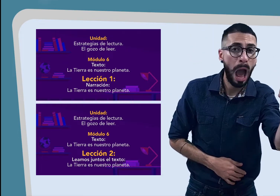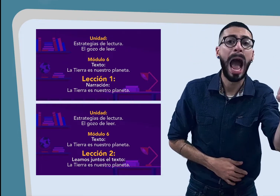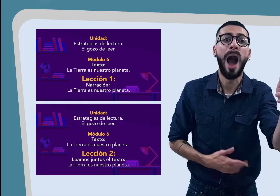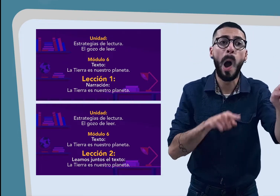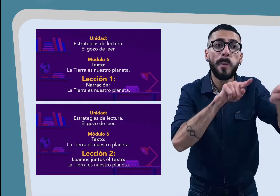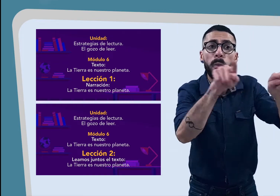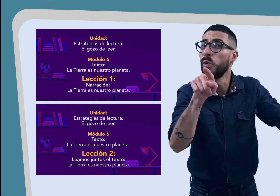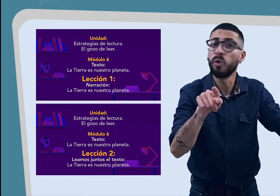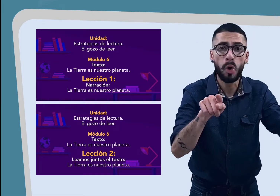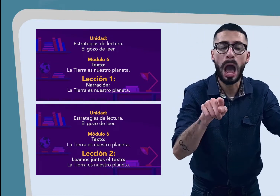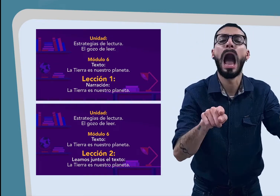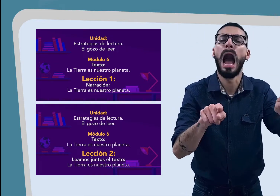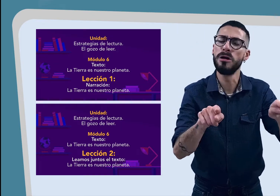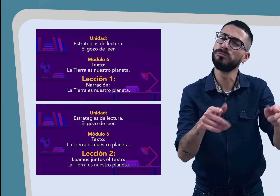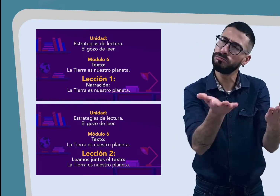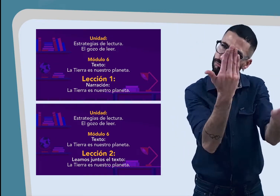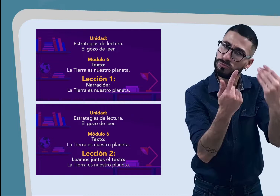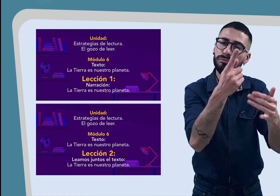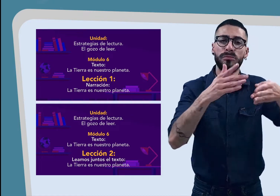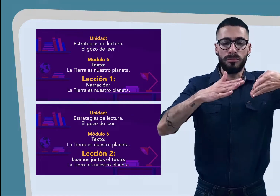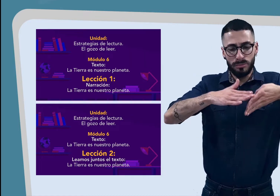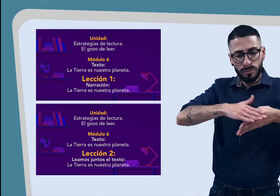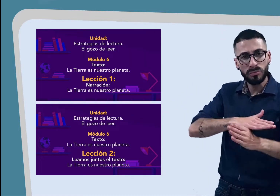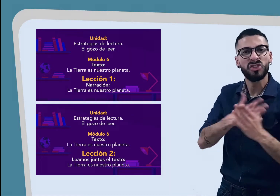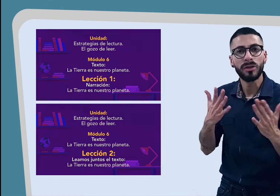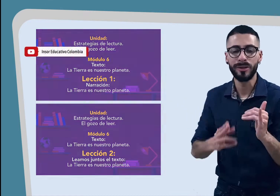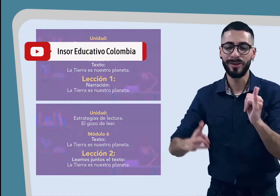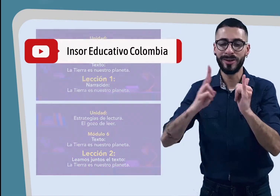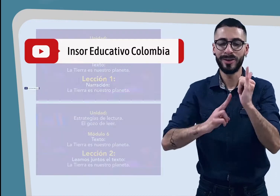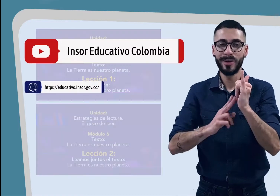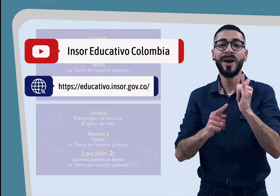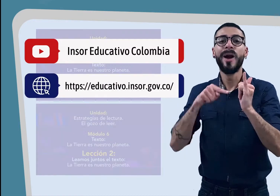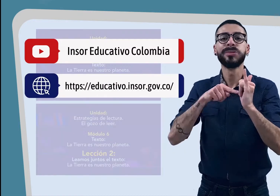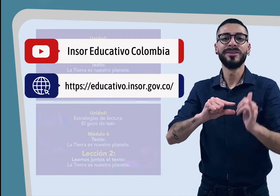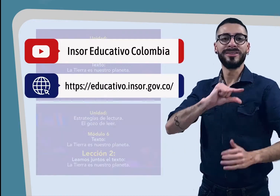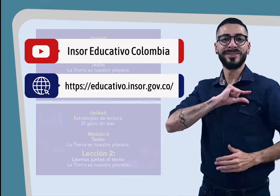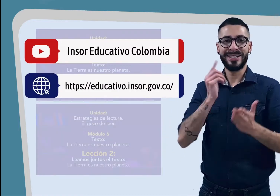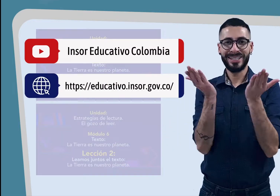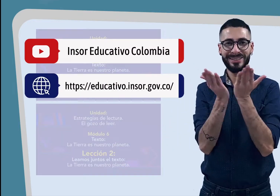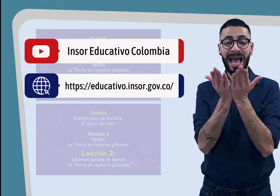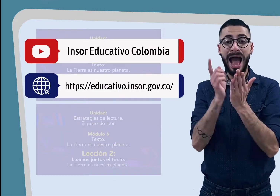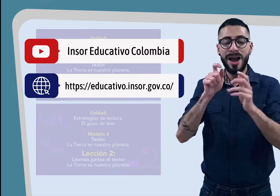¿Algunos de ustedes no los han visto? Entonces los invito a que ingresen a la plataforma